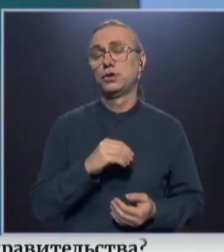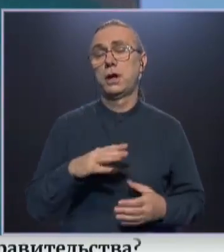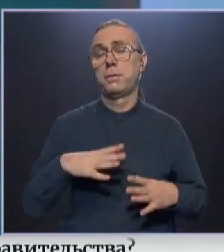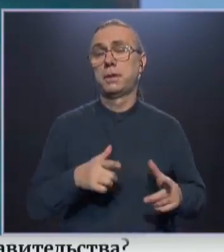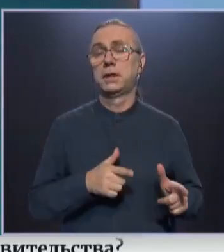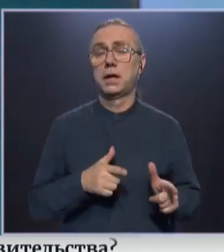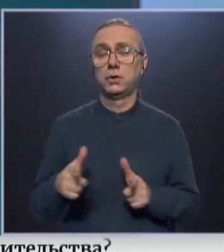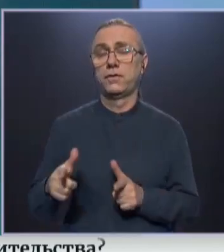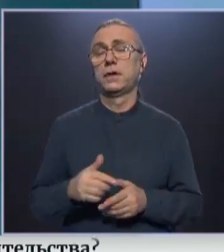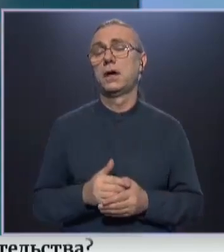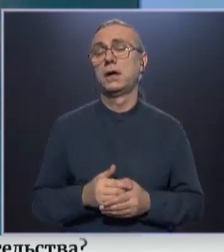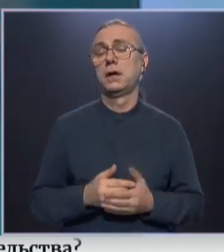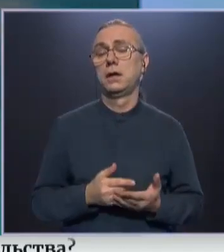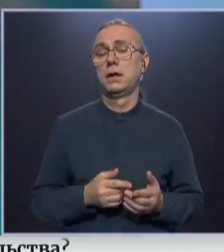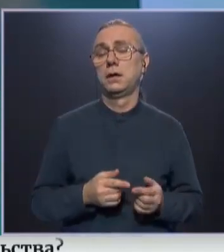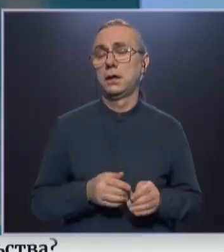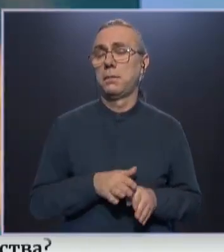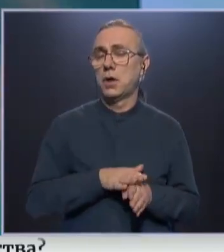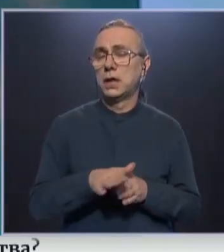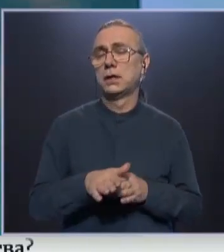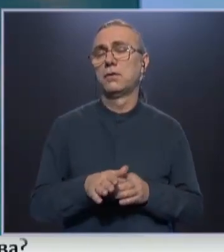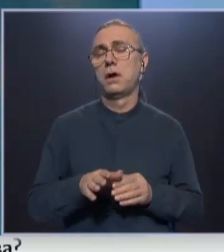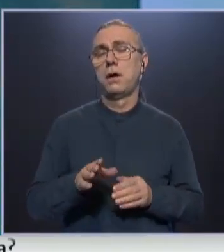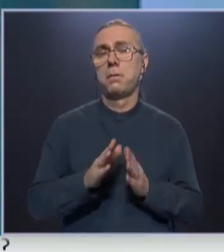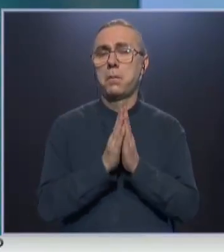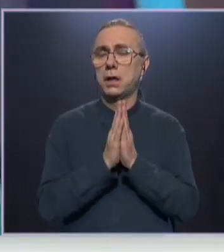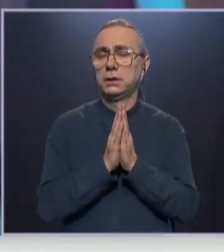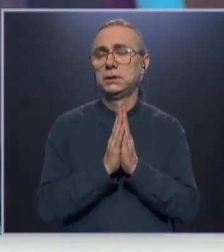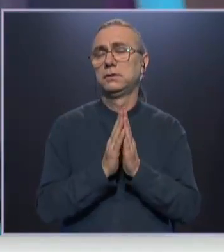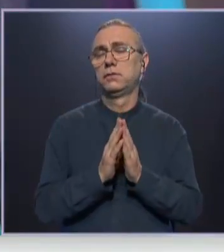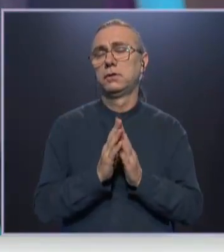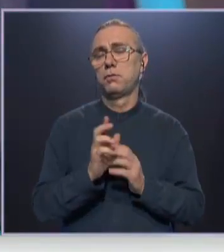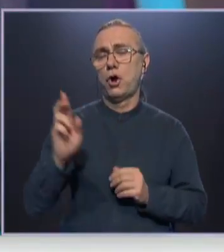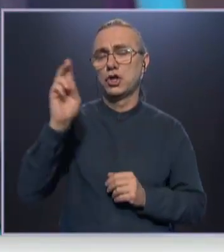и самопоследование молитва божественной литургии это есть главная подготовка причащению святых листов